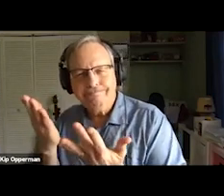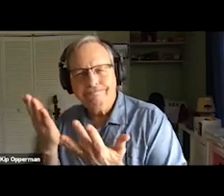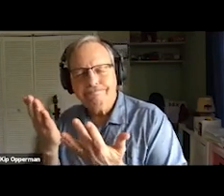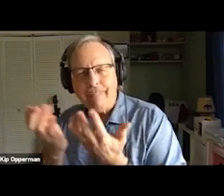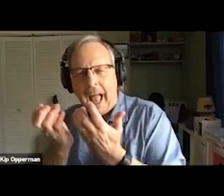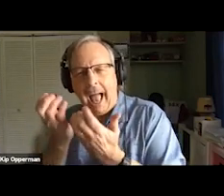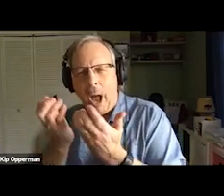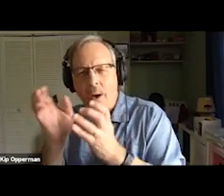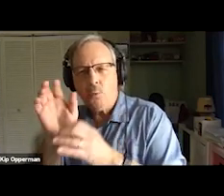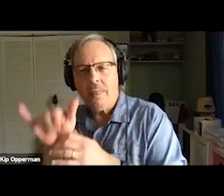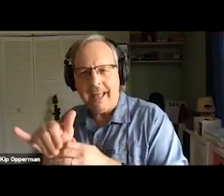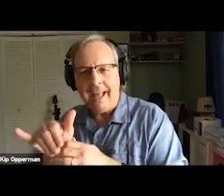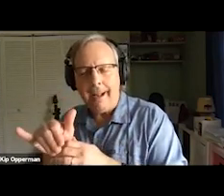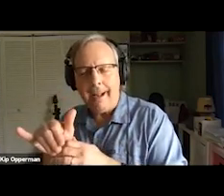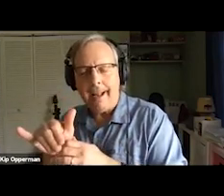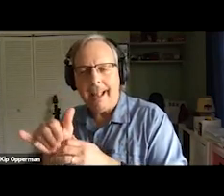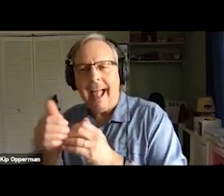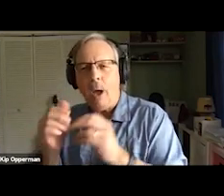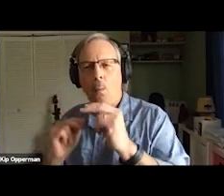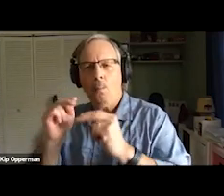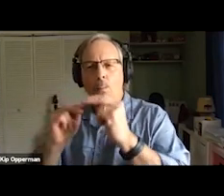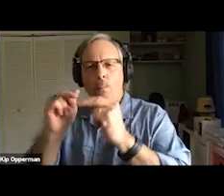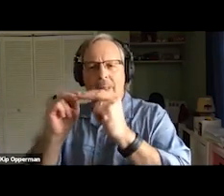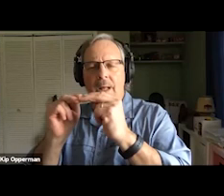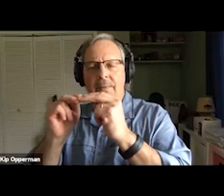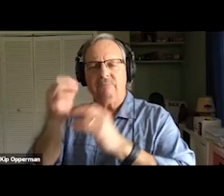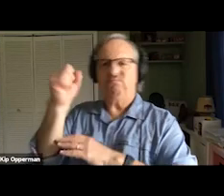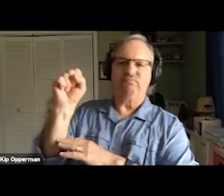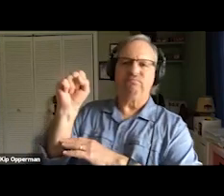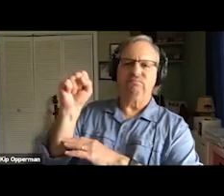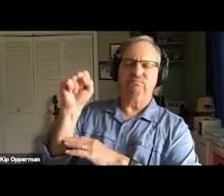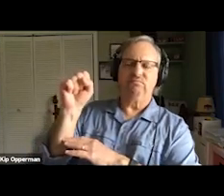¿Cómo construyes esa resiliencia? ¿Cómo se apoyan unos a otros?